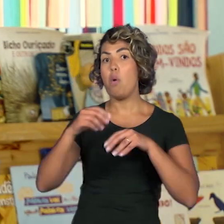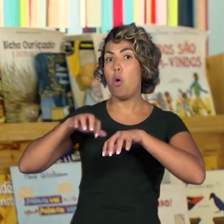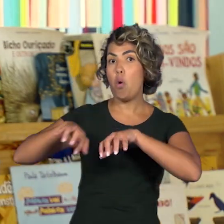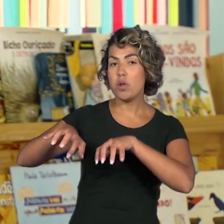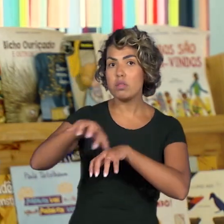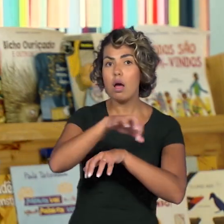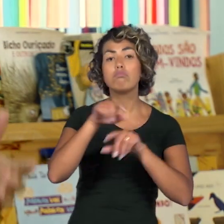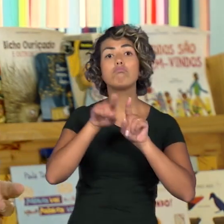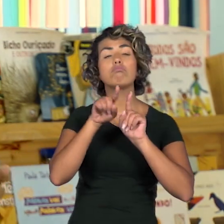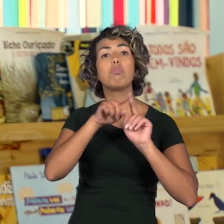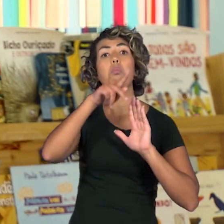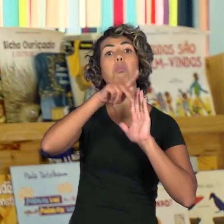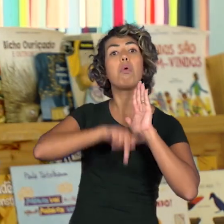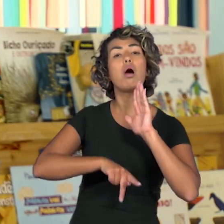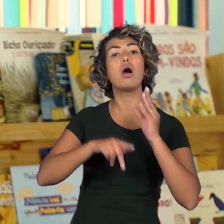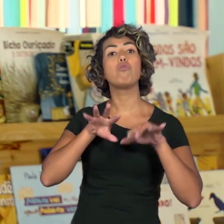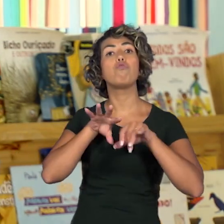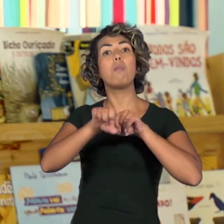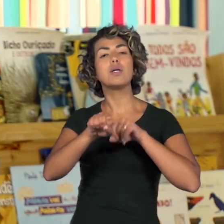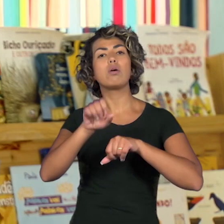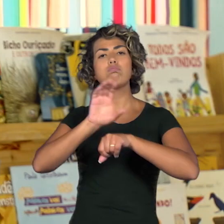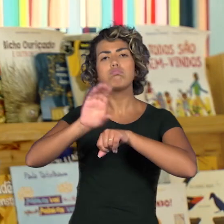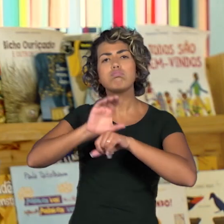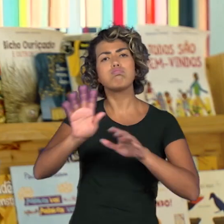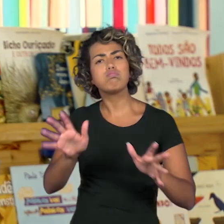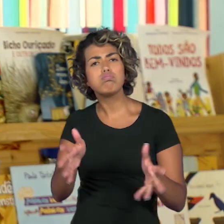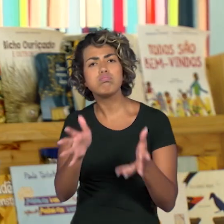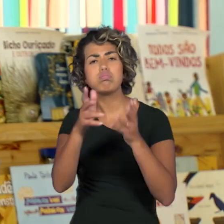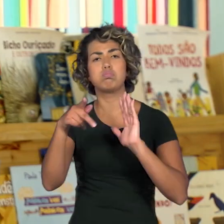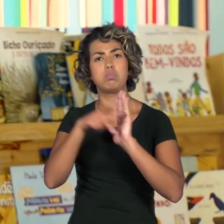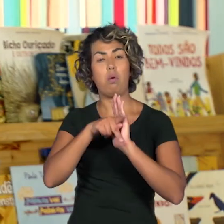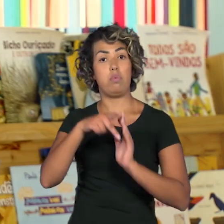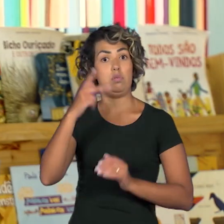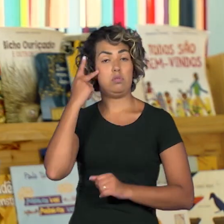DAS UNIDADES DIRETAS E DO PLANO DE FORMAÇÃO DAS UNIDADES PARCEIRAS,